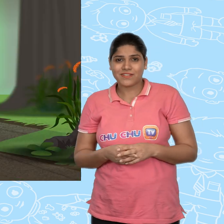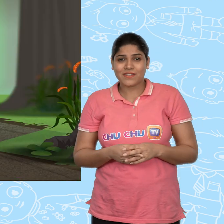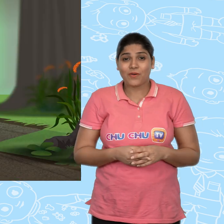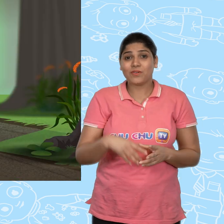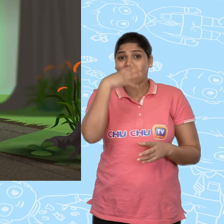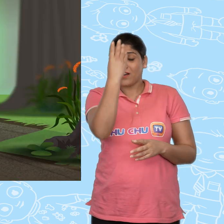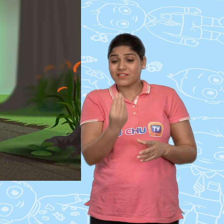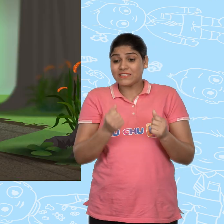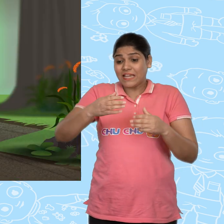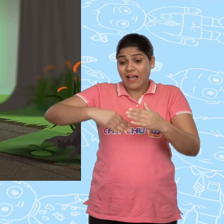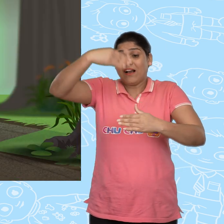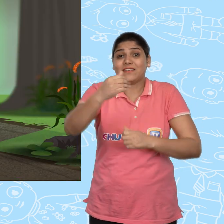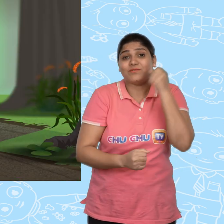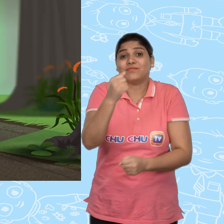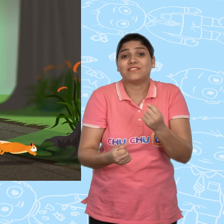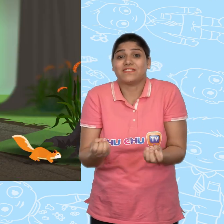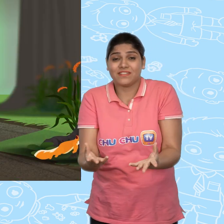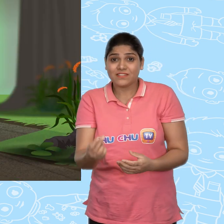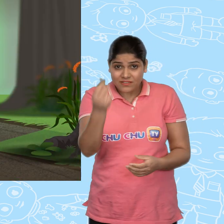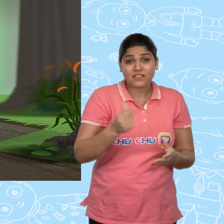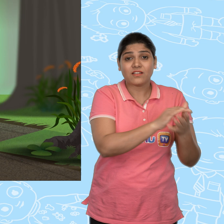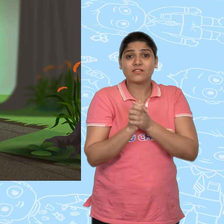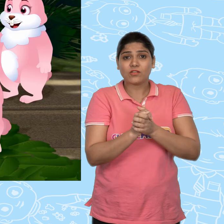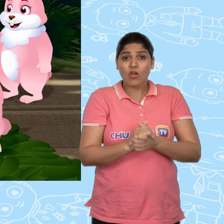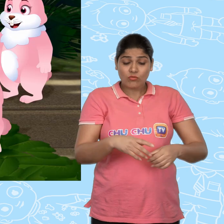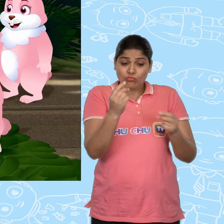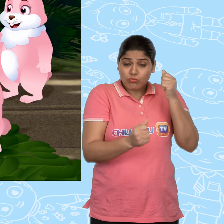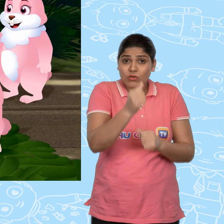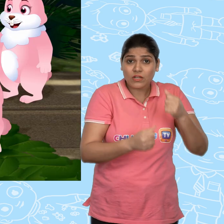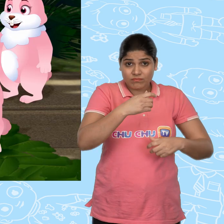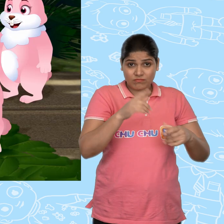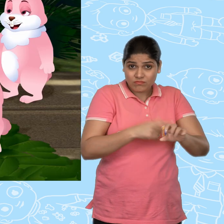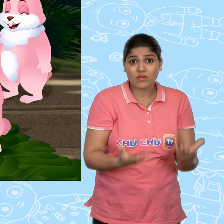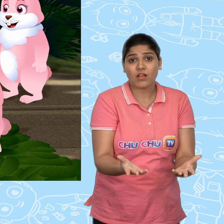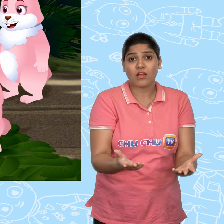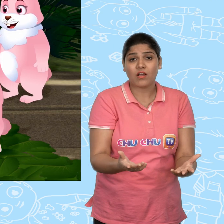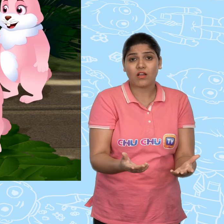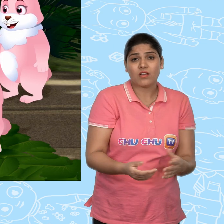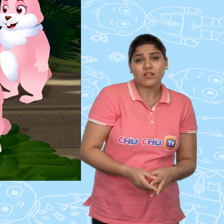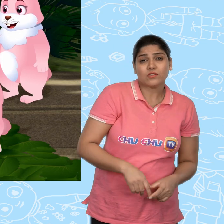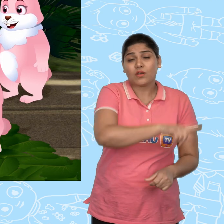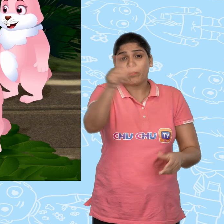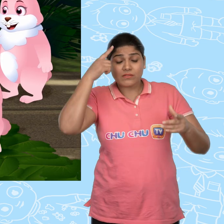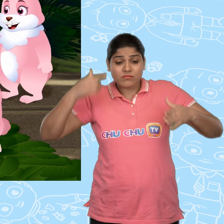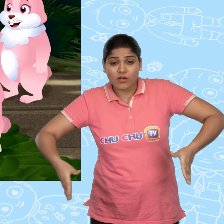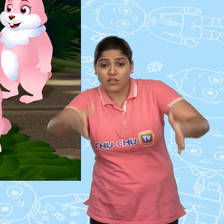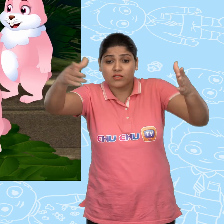जल्दी करो दोस्तों! दौड़ का समय होने वाला है। सभी रास्ते में अपनी अपनी जगह ले लो